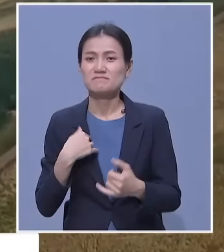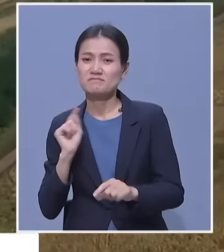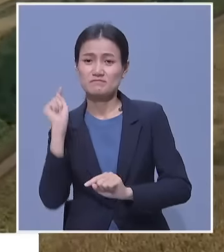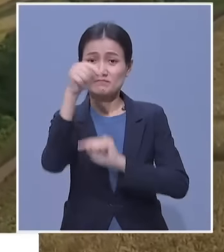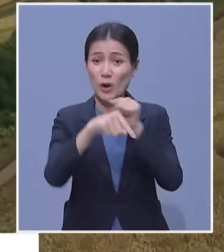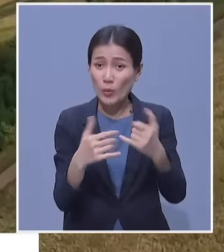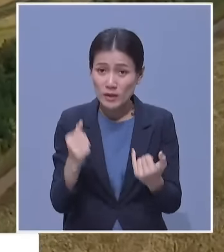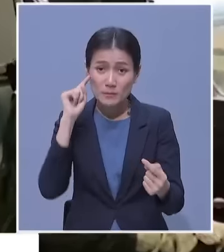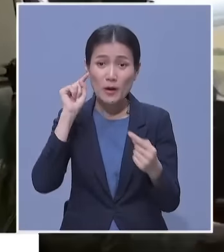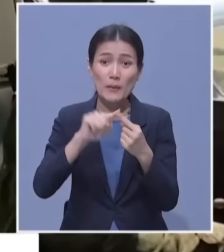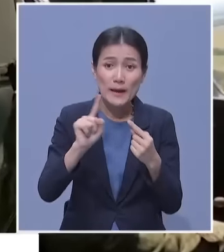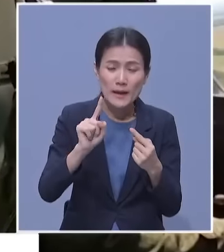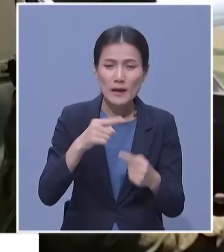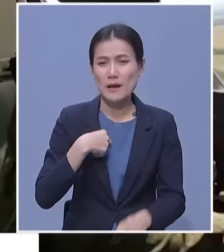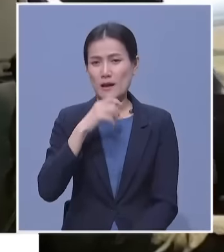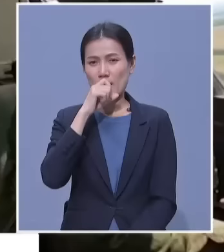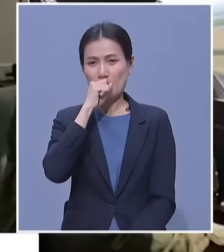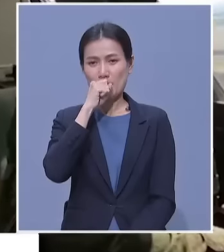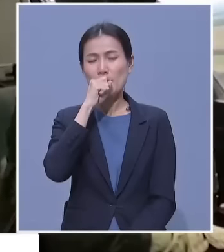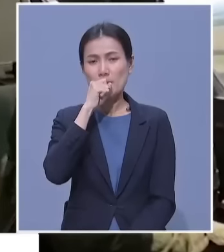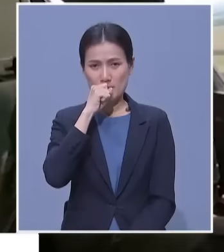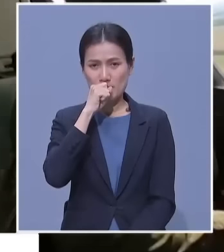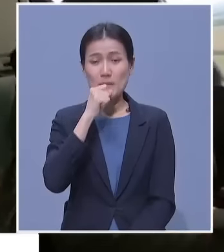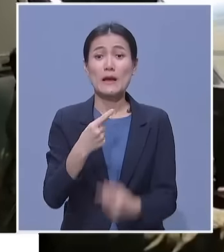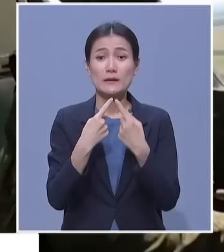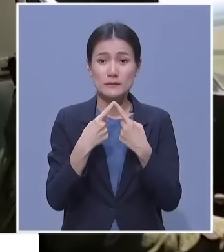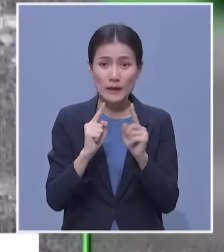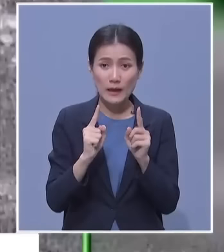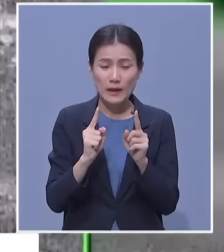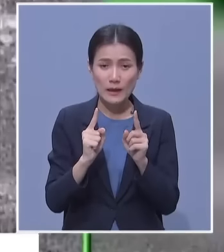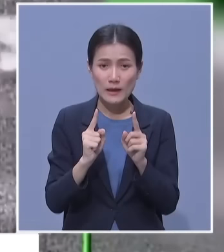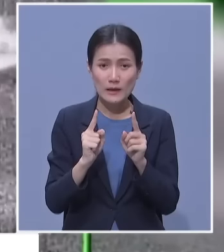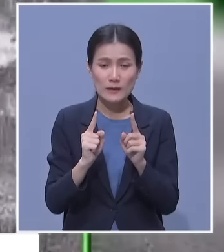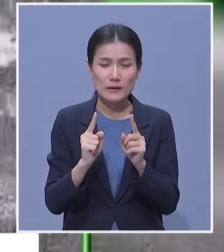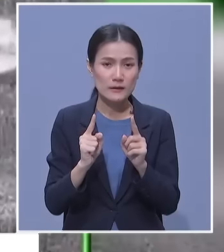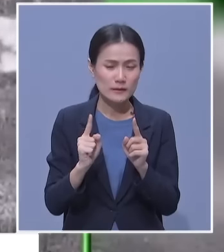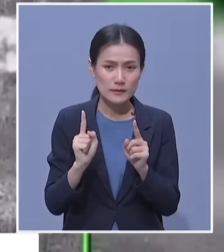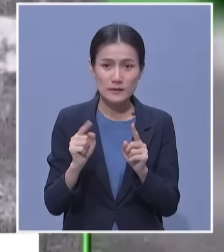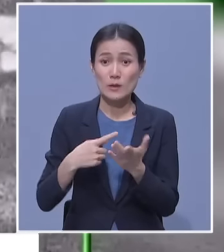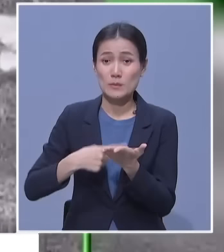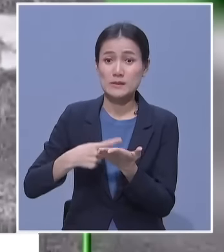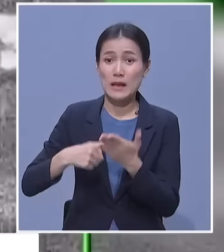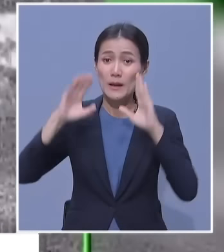ไม่มีการเปิดเผยนะคะแต่ว่าทางด้านของนาย มิเคลโพดักที่ปรึกษาประธานาธิบดียูเครน